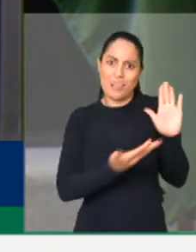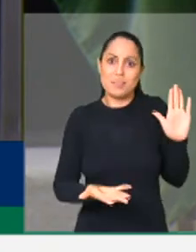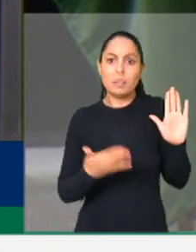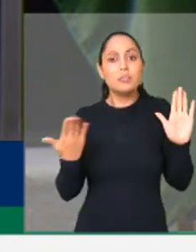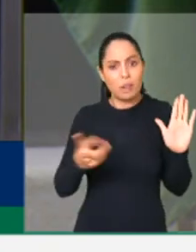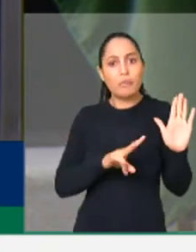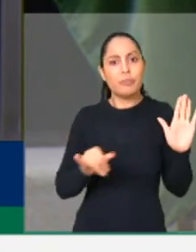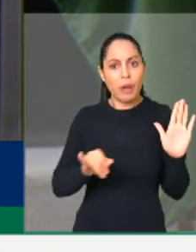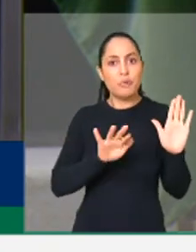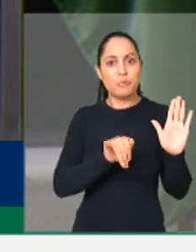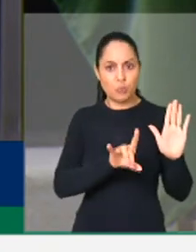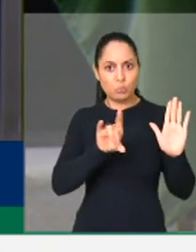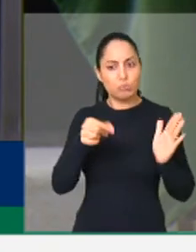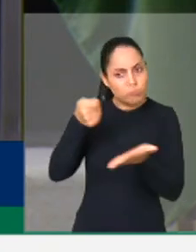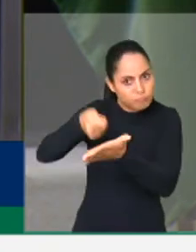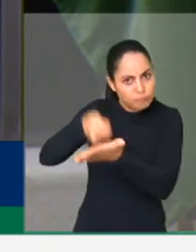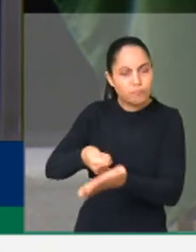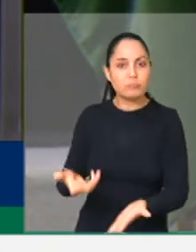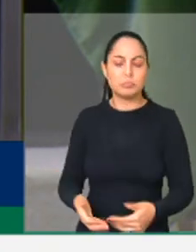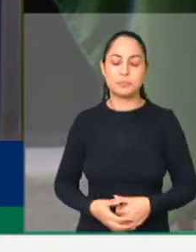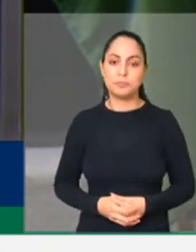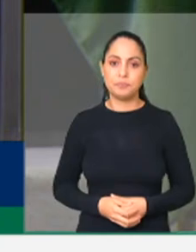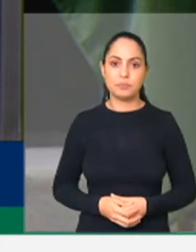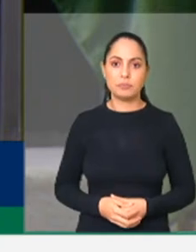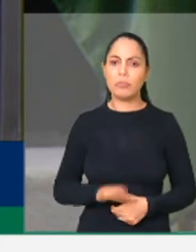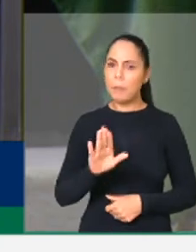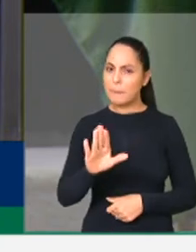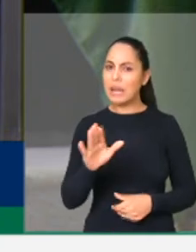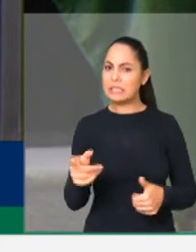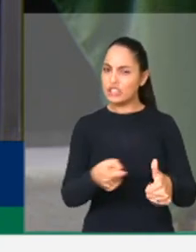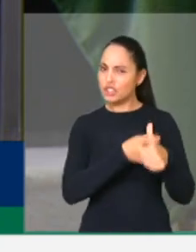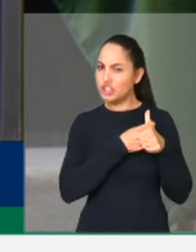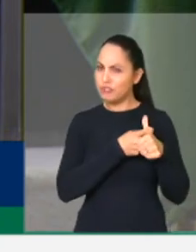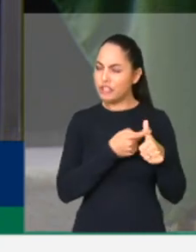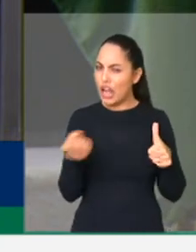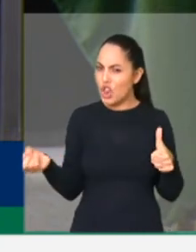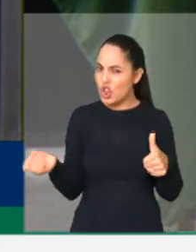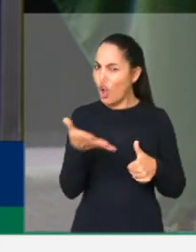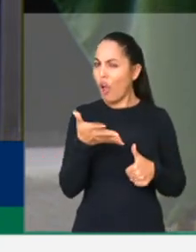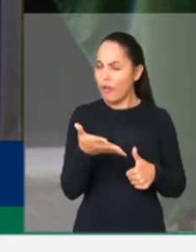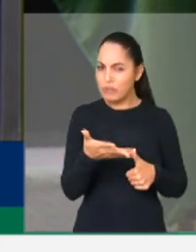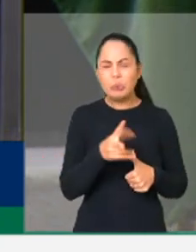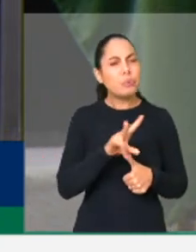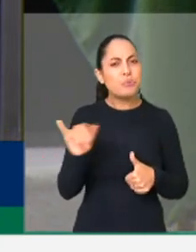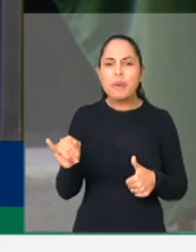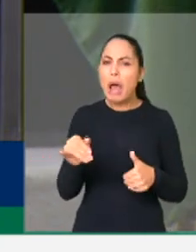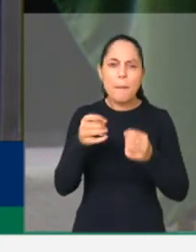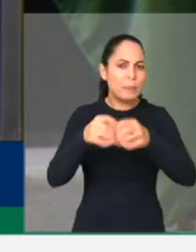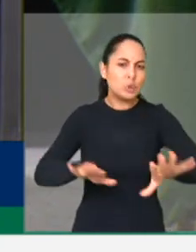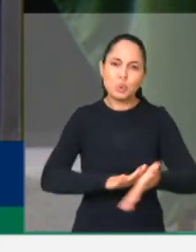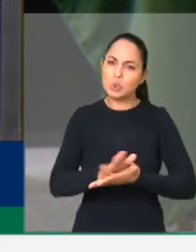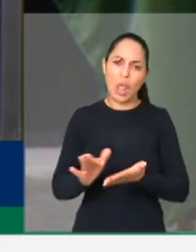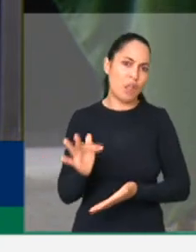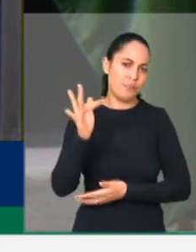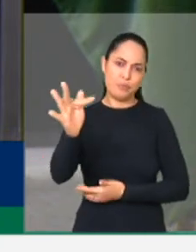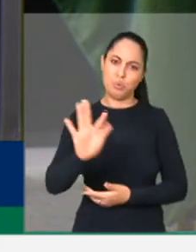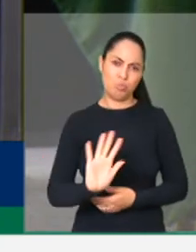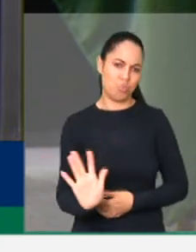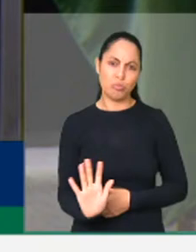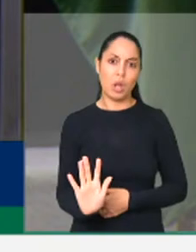QUE A MEDIDA PROPOSTA VISAM RENEGOCIAR BOA PARTE DOS RECURSOS DEVIDOS AUXILIANDO NA RECUPERAÇÃO DA CRISE NACIONAL EVITANDO A QUEBRA E A FALÊNCIA DE MUTUÁRIAS E